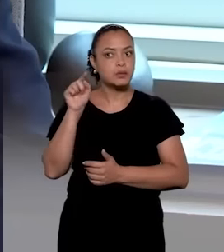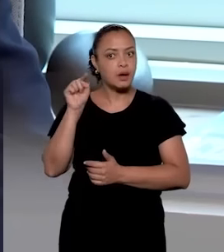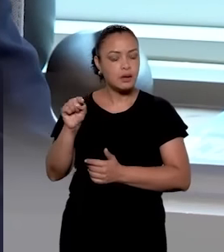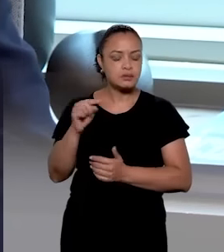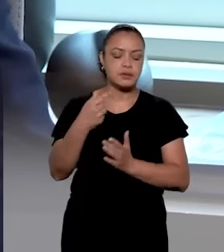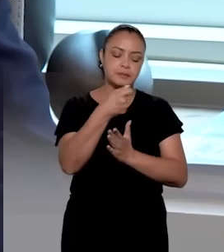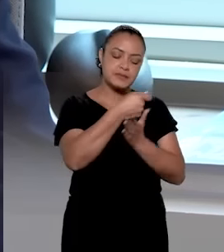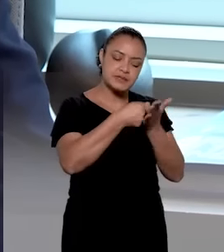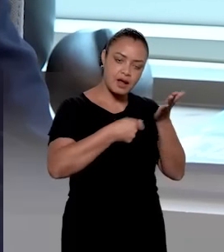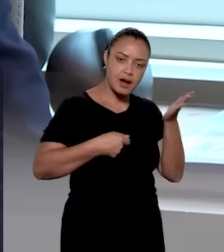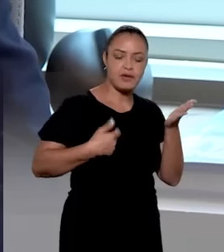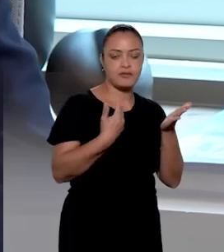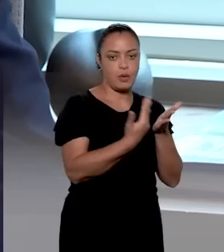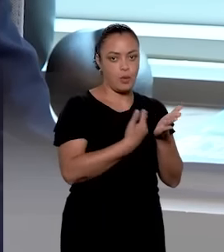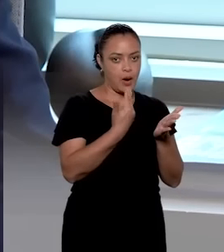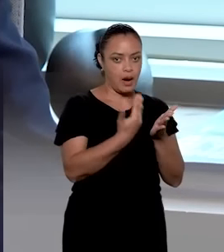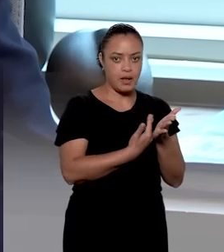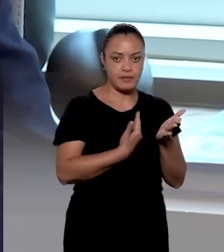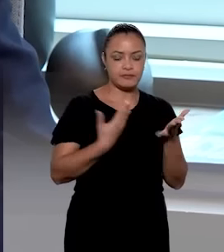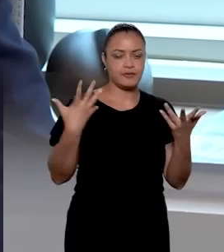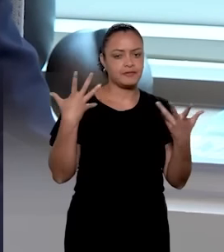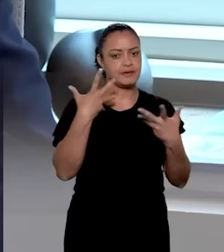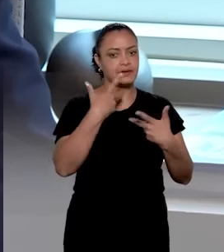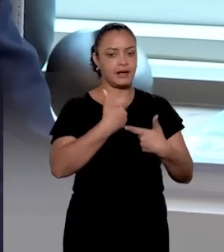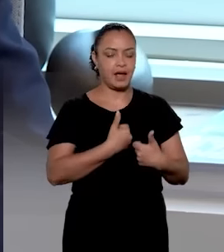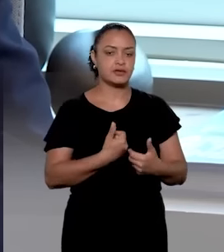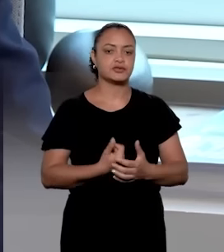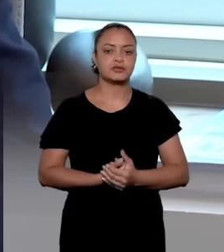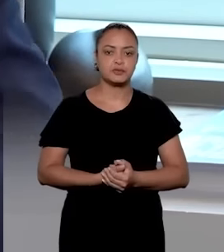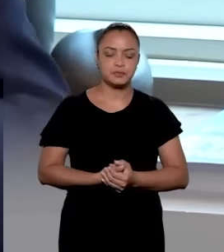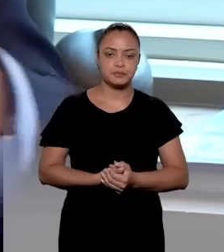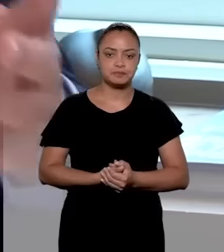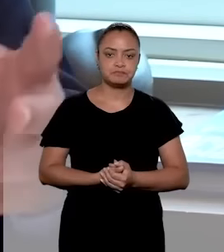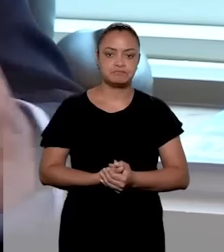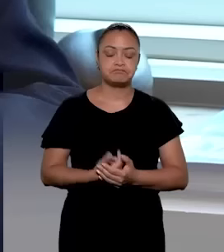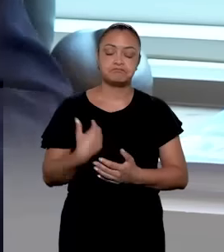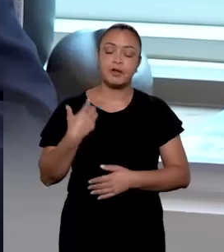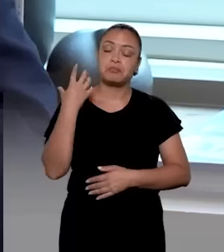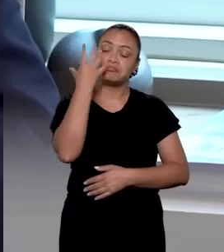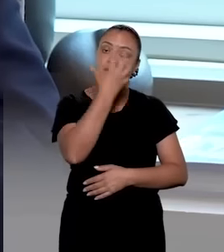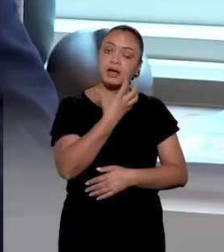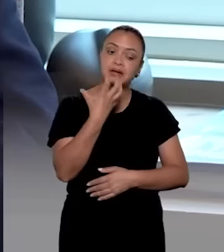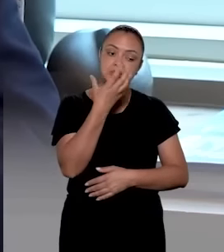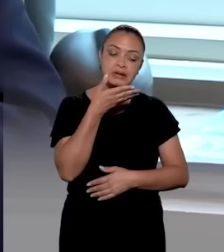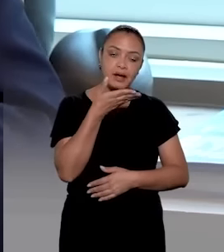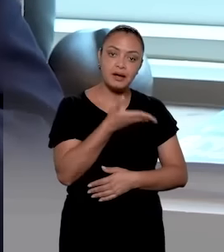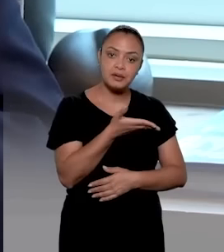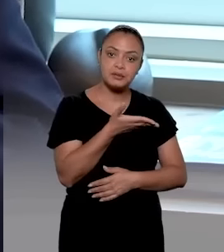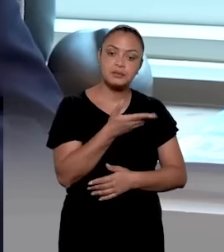e escreveu esse livro tão fantástico, eu já tinha lido o “Sertões”, mas eu fiquei tão encantado que